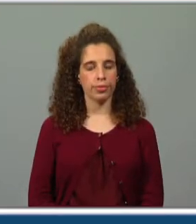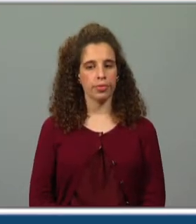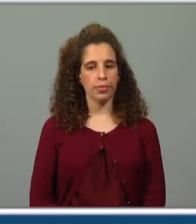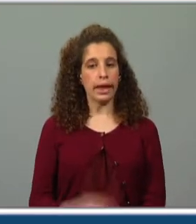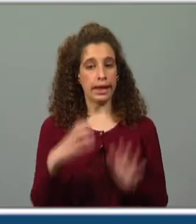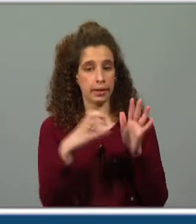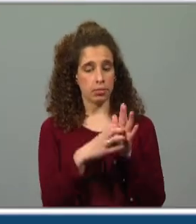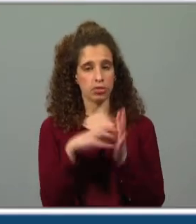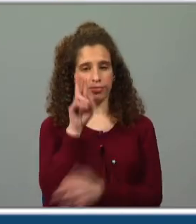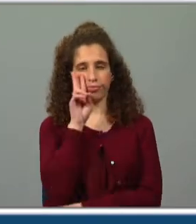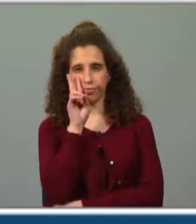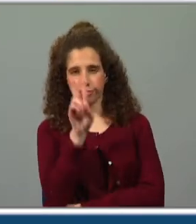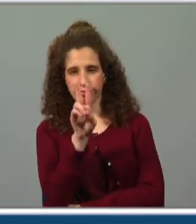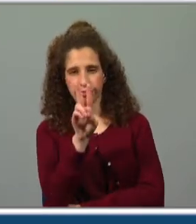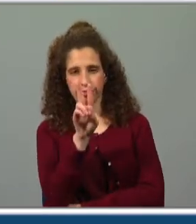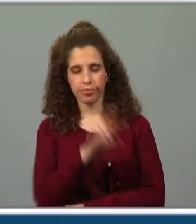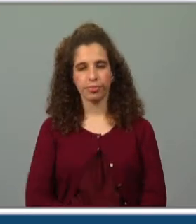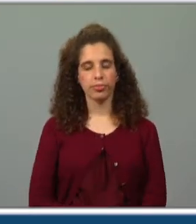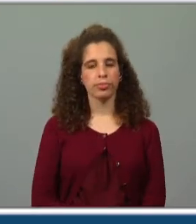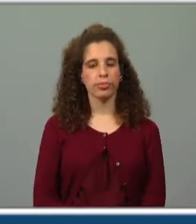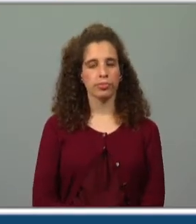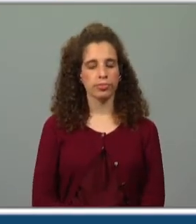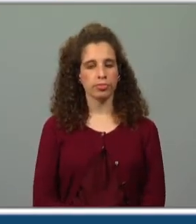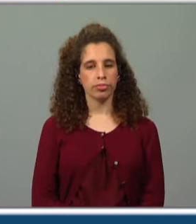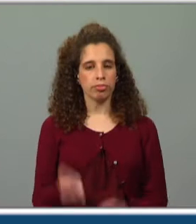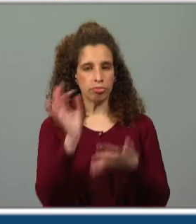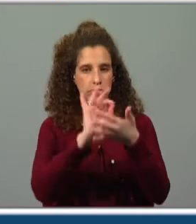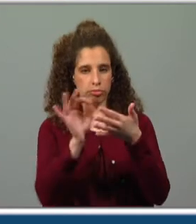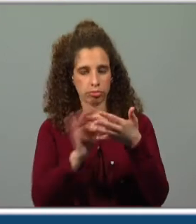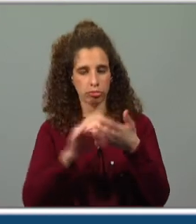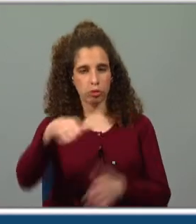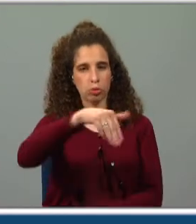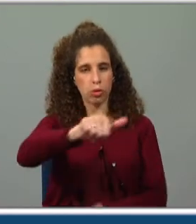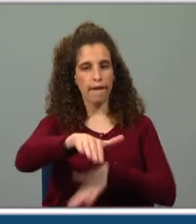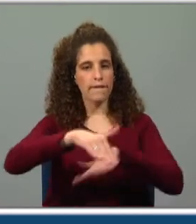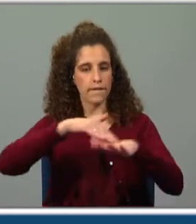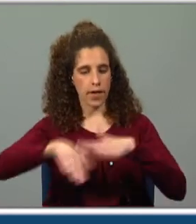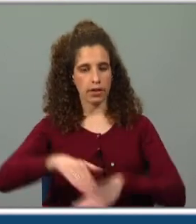observa a imagem seguinte e faz a descrição deste espaço 看下一張圖片並描述了這個空間